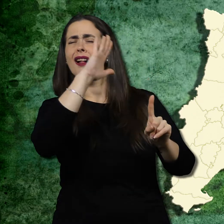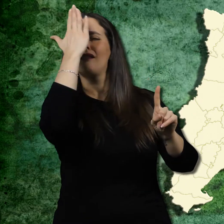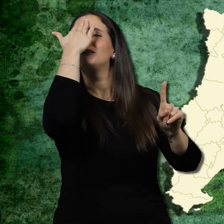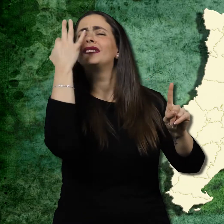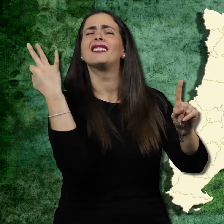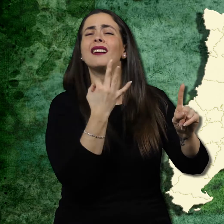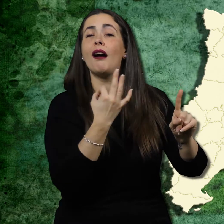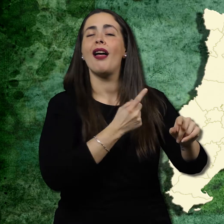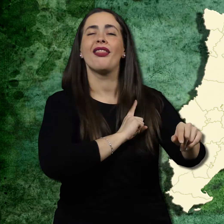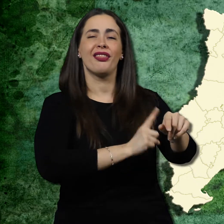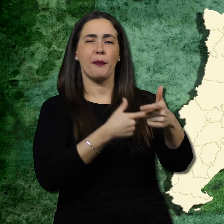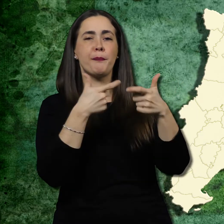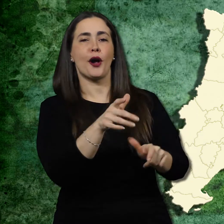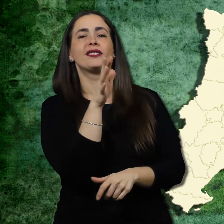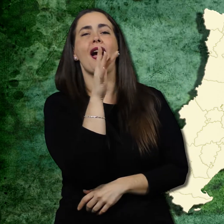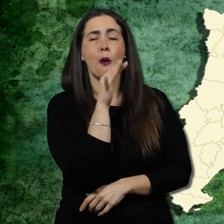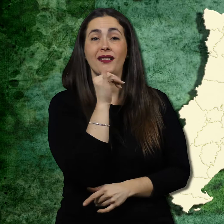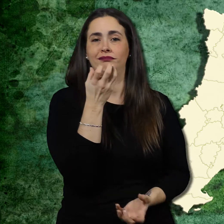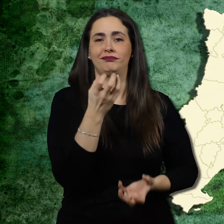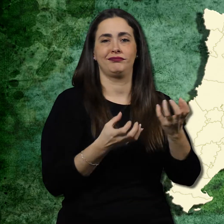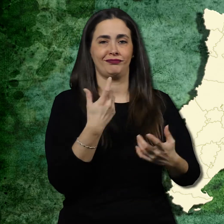i la cuina marinera.